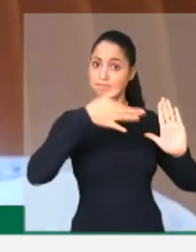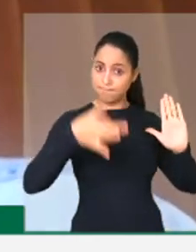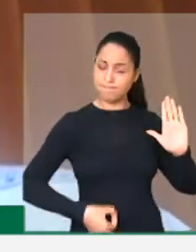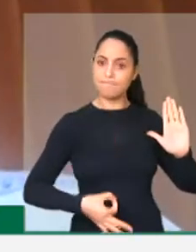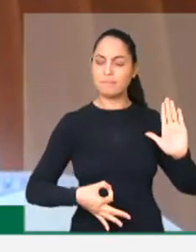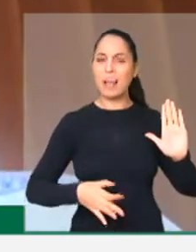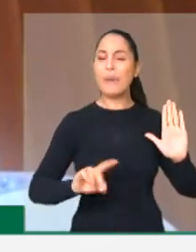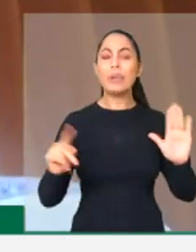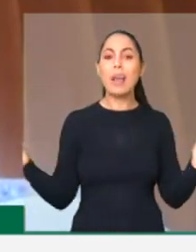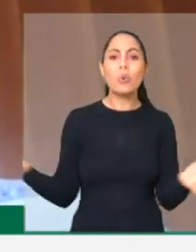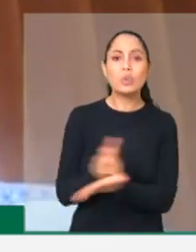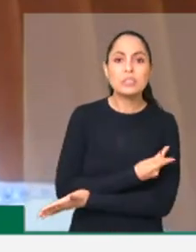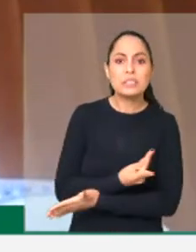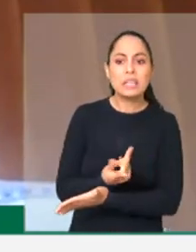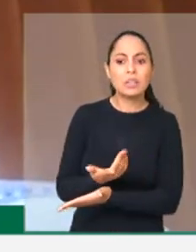DINHEIRO PÚBLICO, SÃO FUNDOS DE INVESTIMENTO QUE FORAM